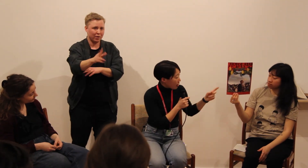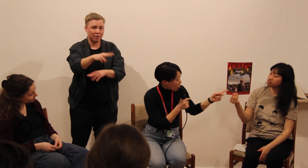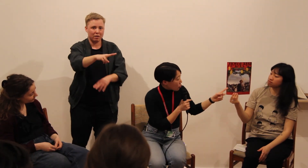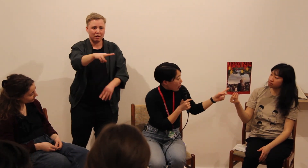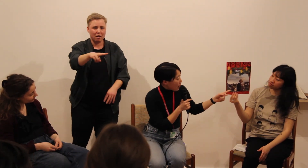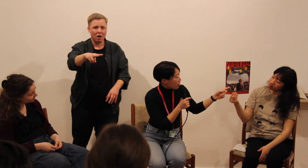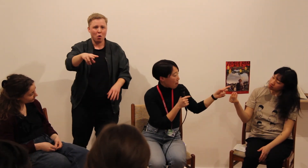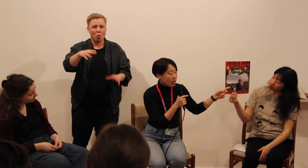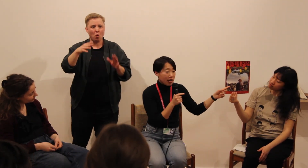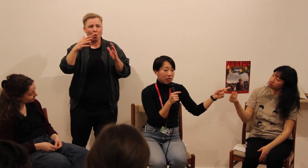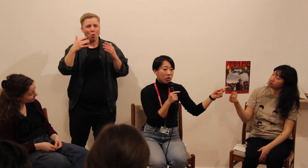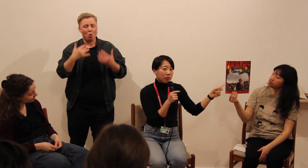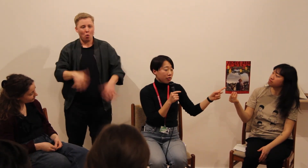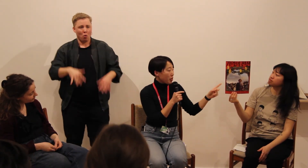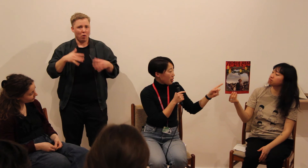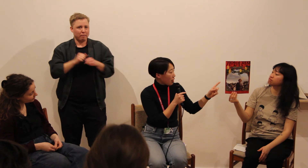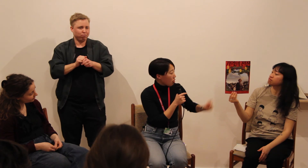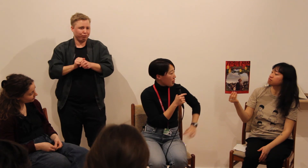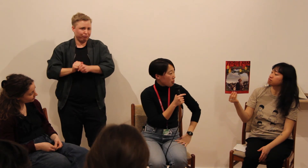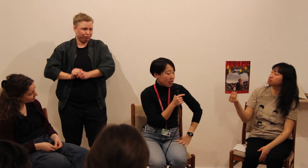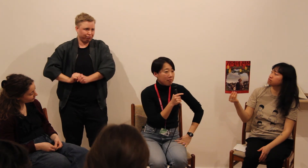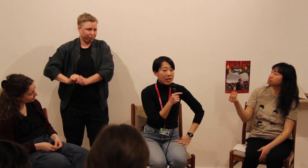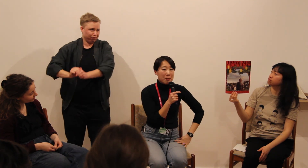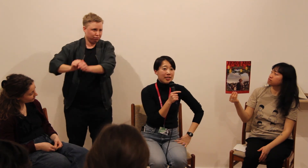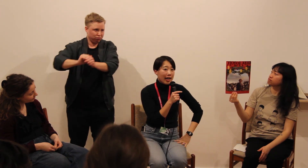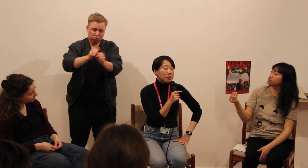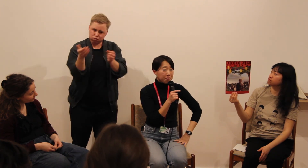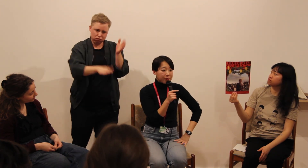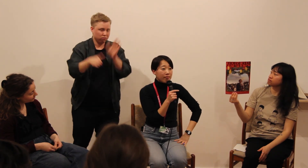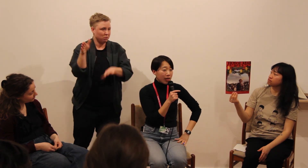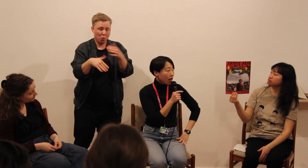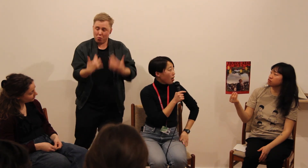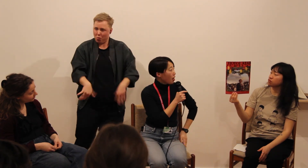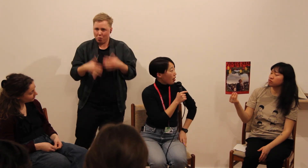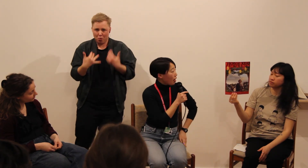Dort habe ich auch den Hauptcharakter meines Films getroffen, ihr Name ist Han.